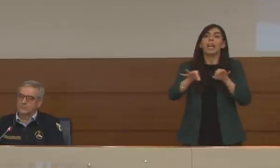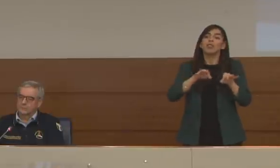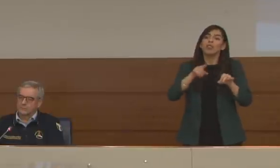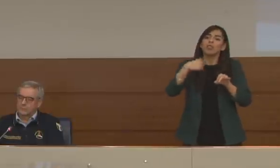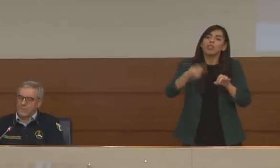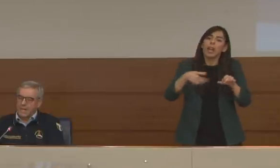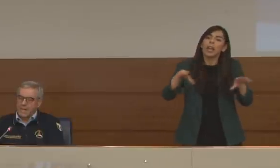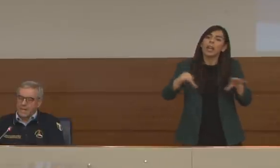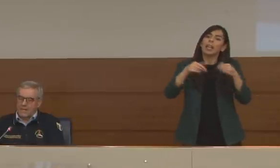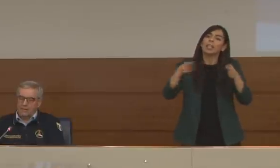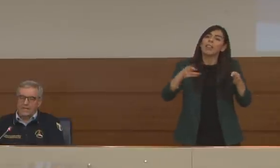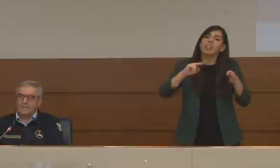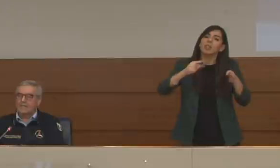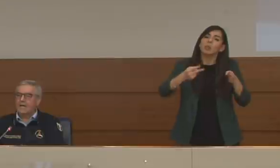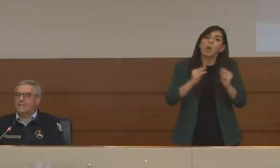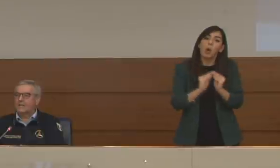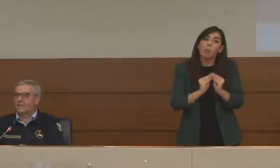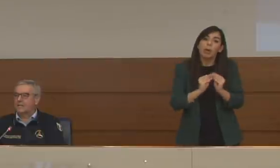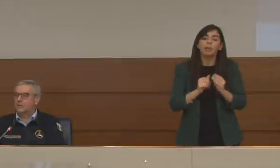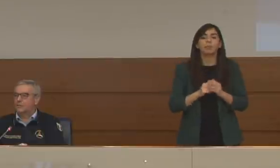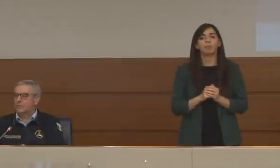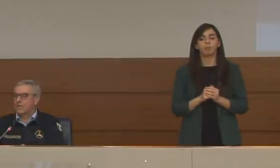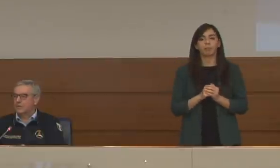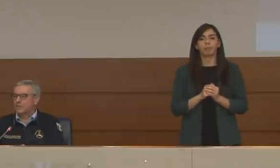Allora, la data che noi abbiamo